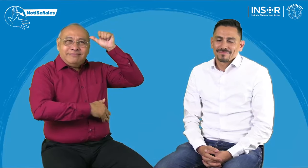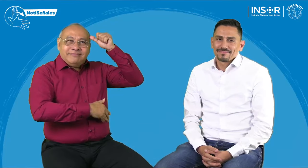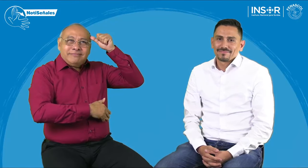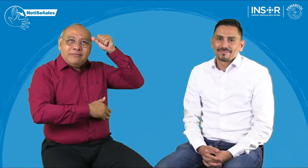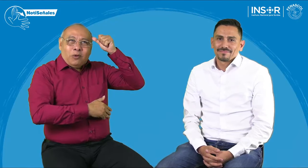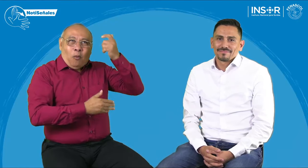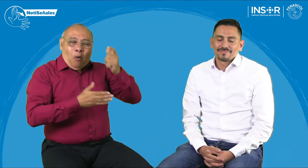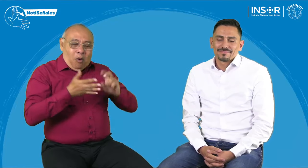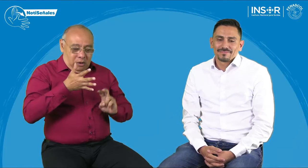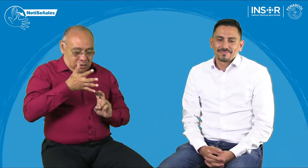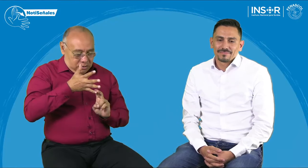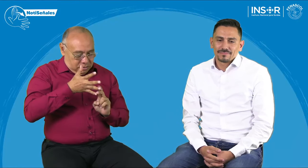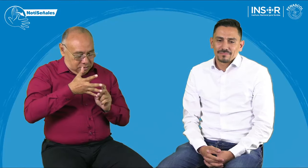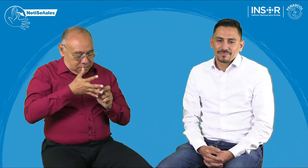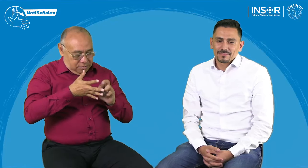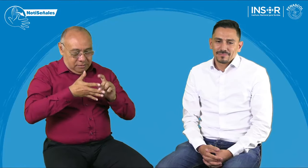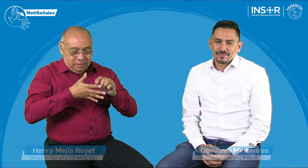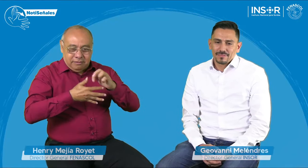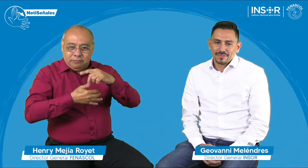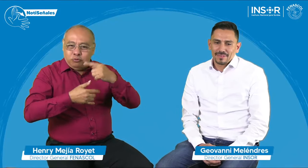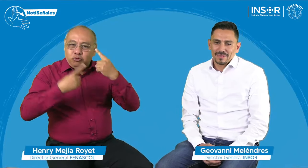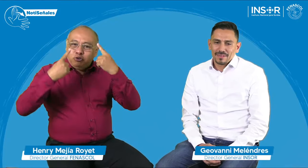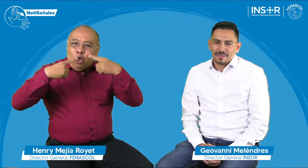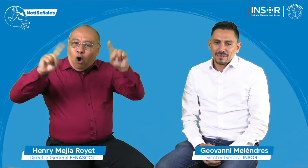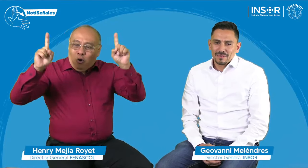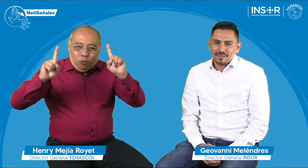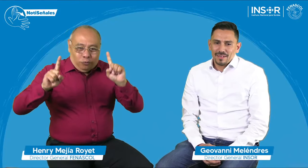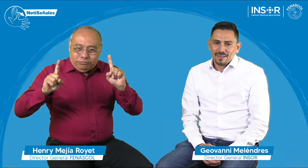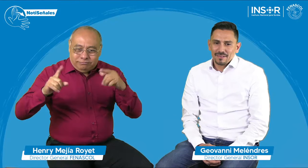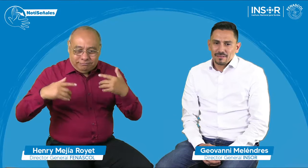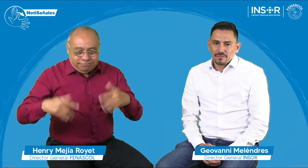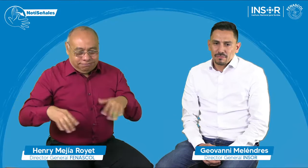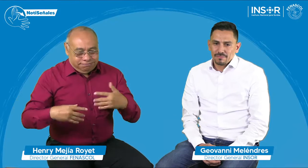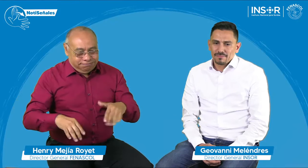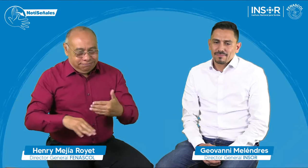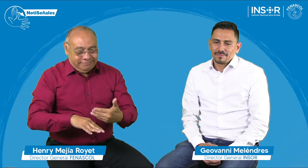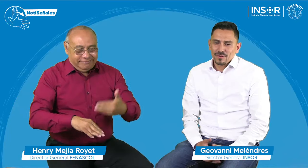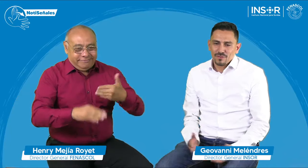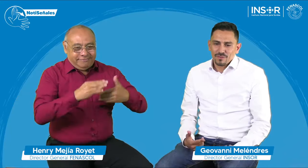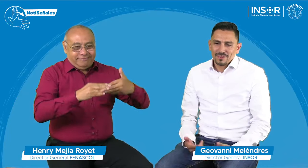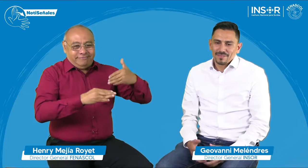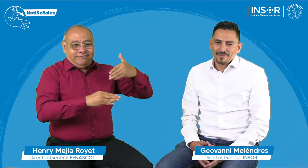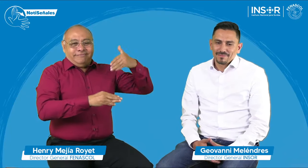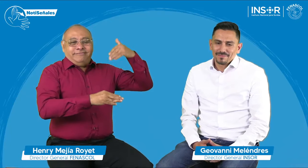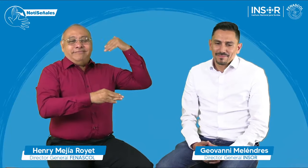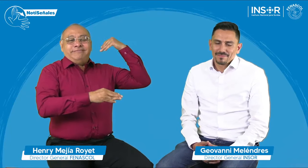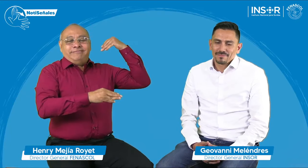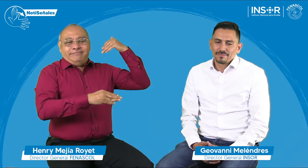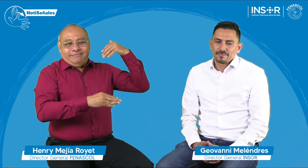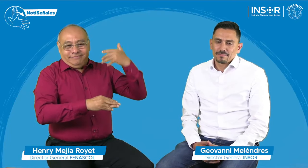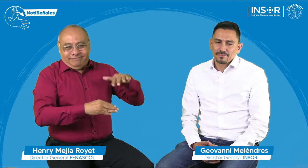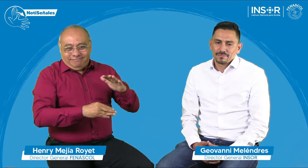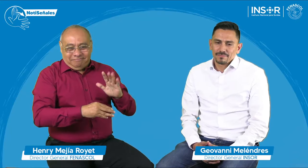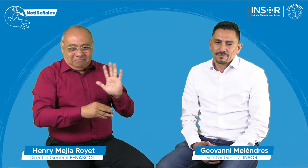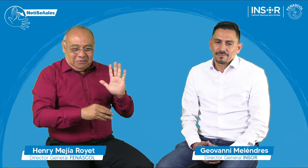director. Giovanni, muy buenas tardes, bienvenido director.